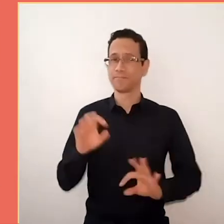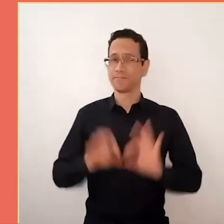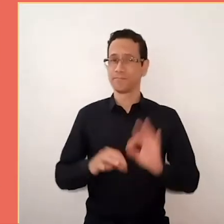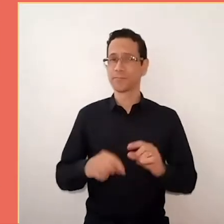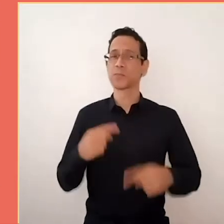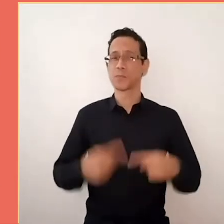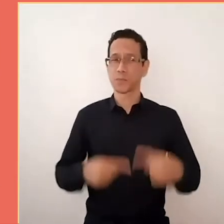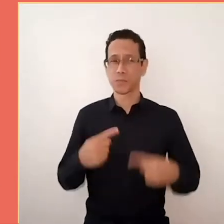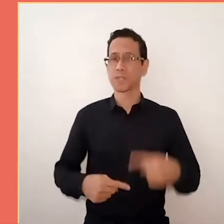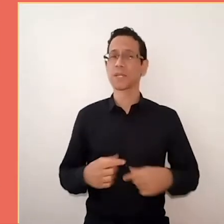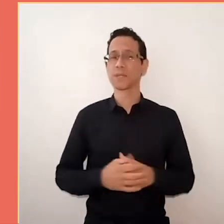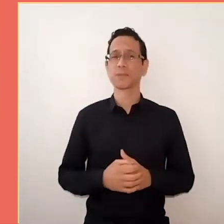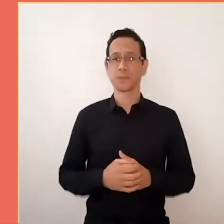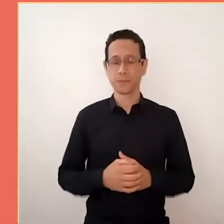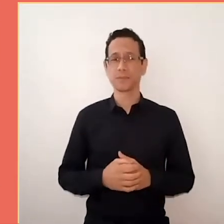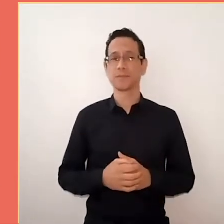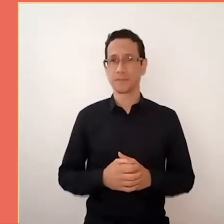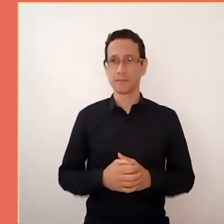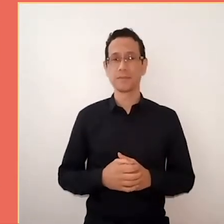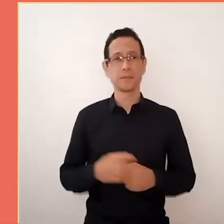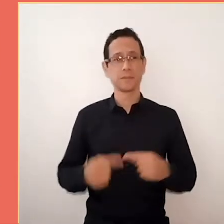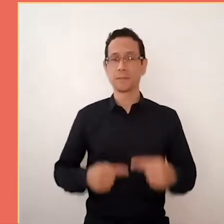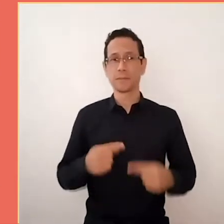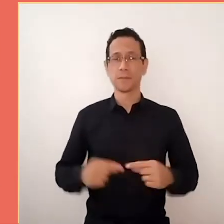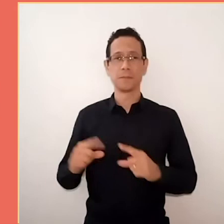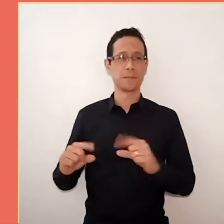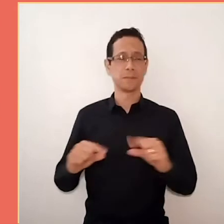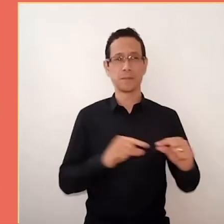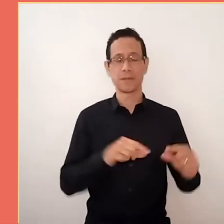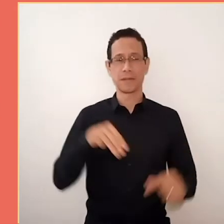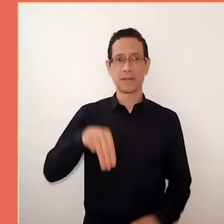entrando aí um pouco nesta discussão que a Marina me provocou aqui,